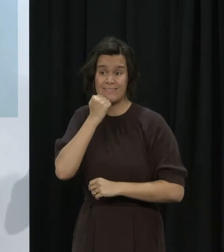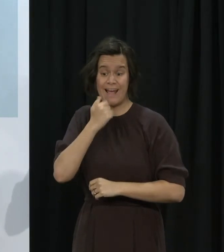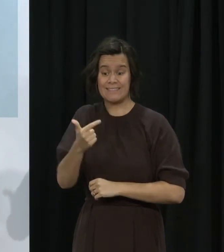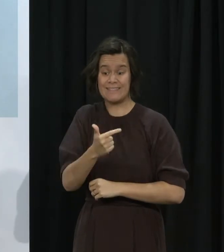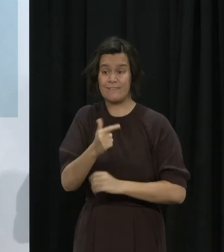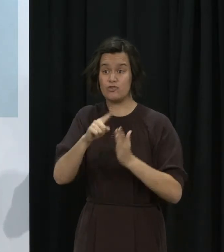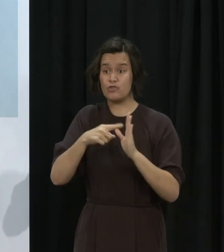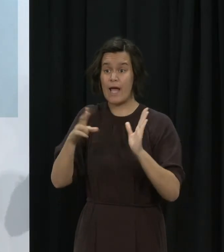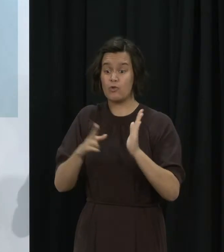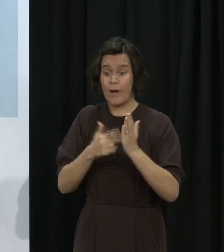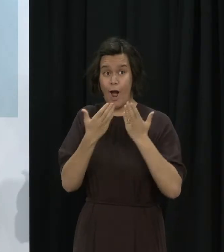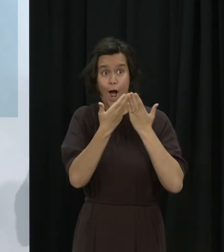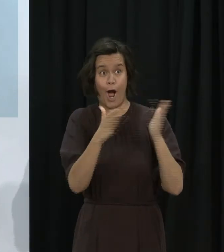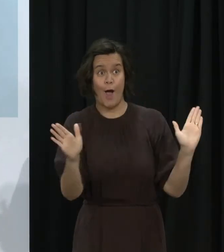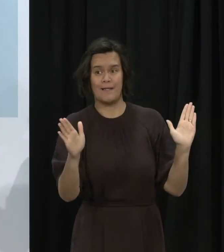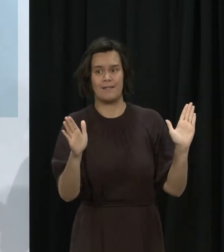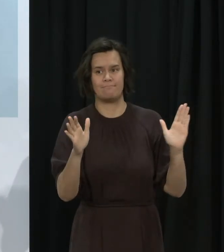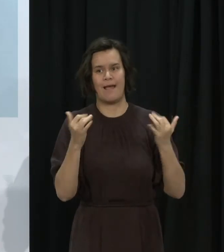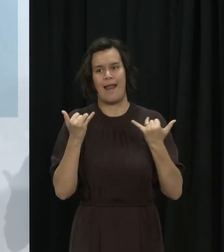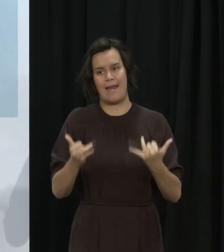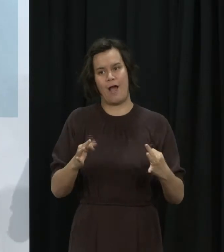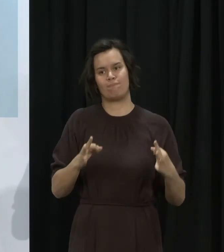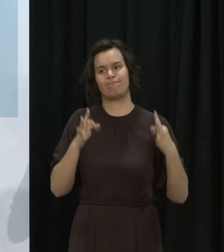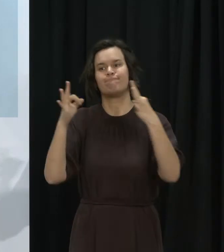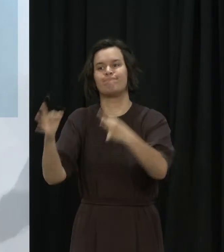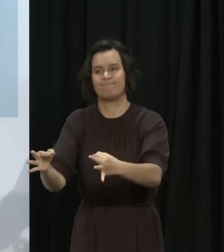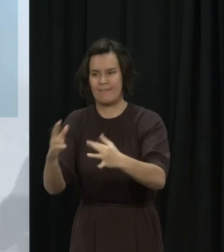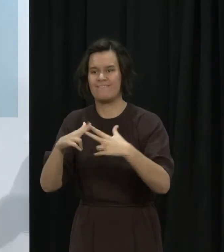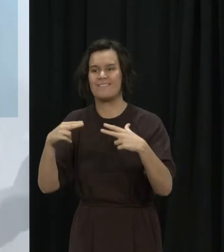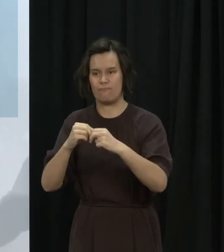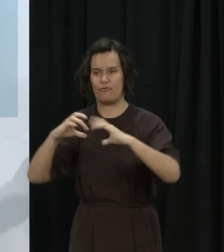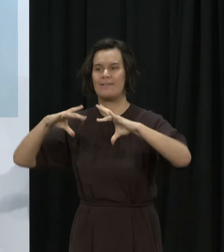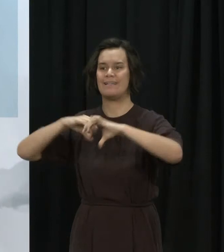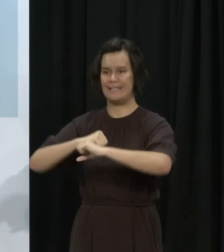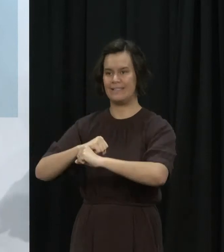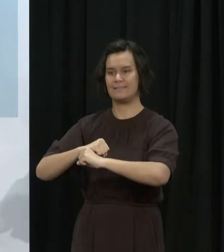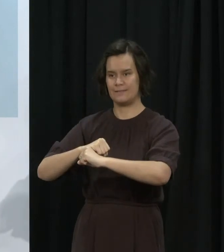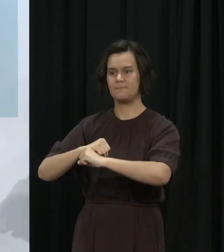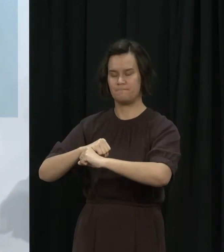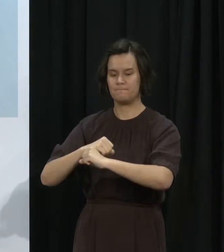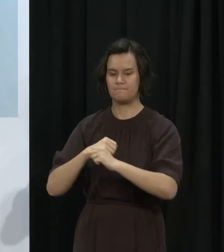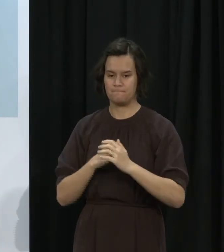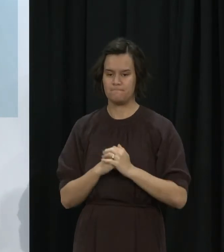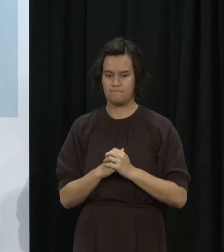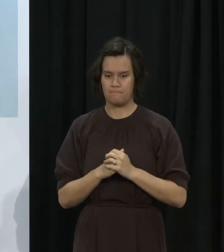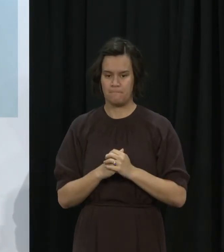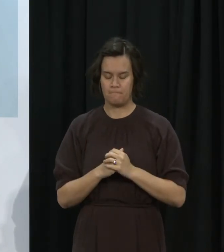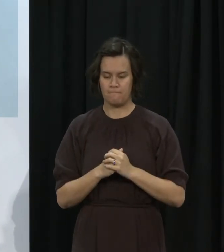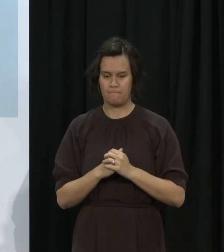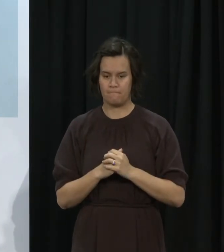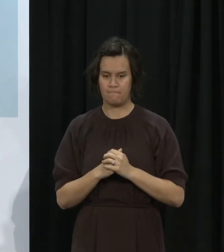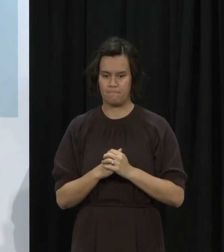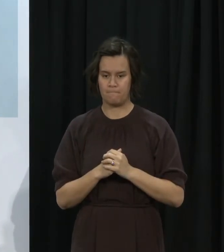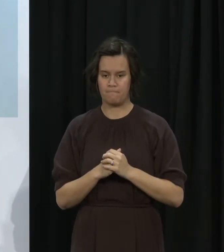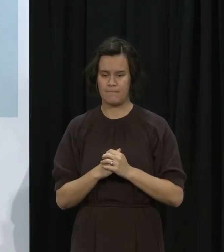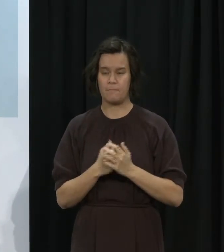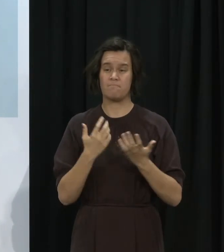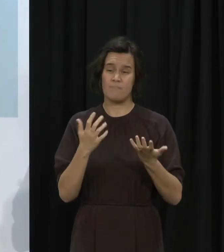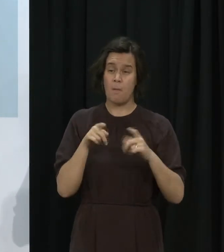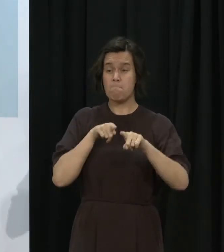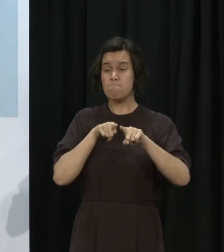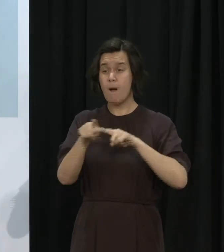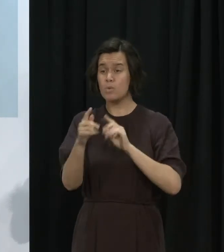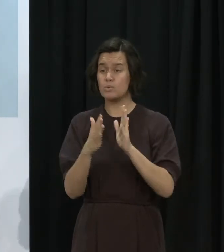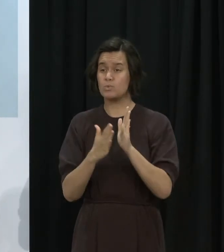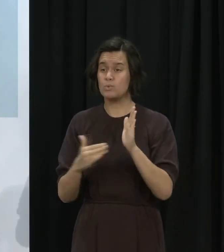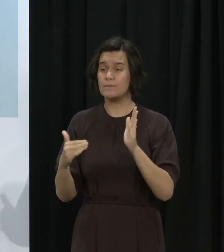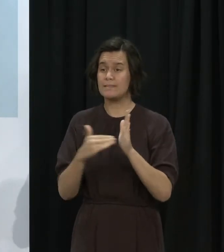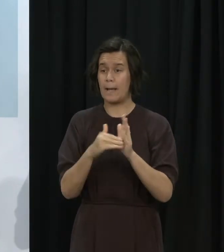Hanuere tae noa ki te mutunga o